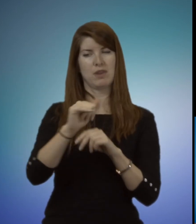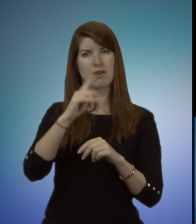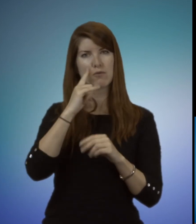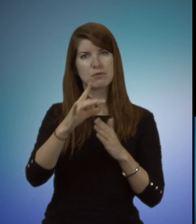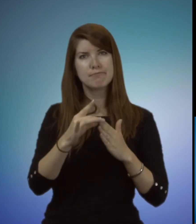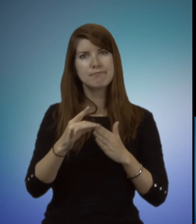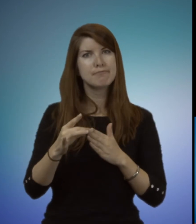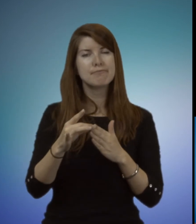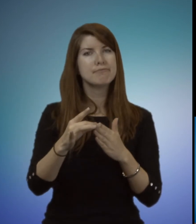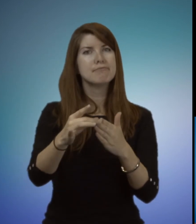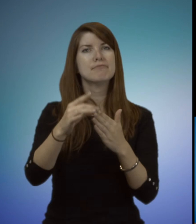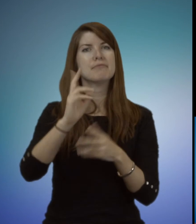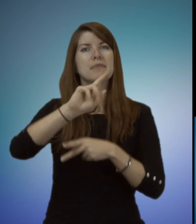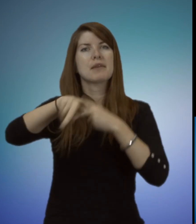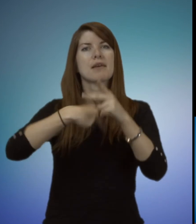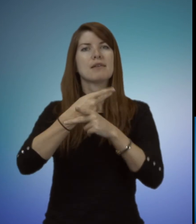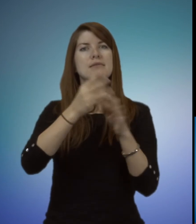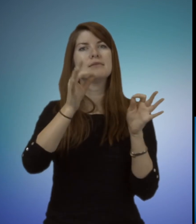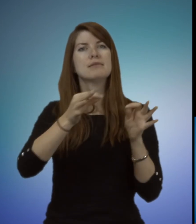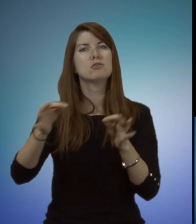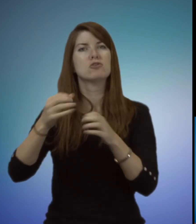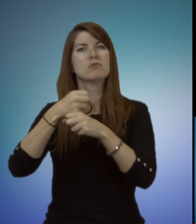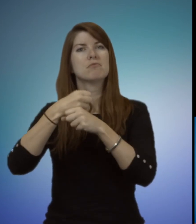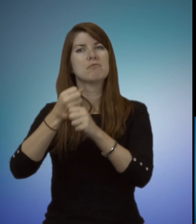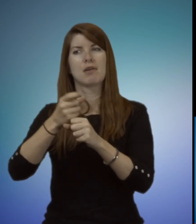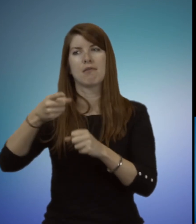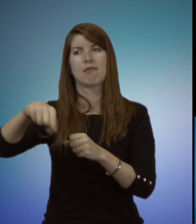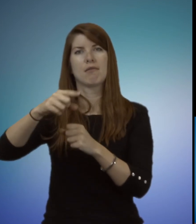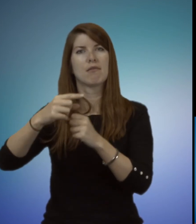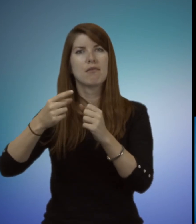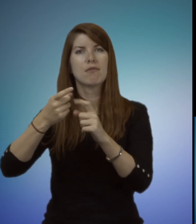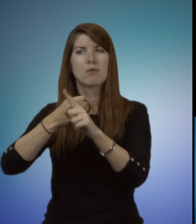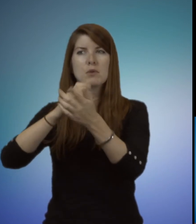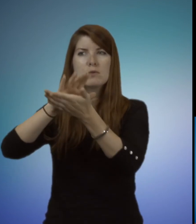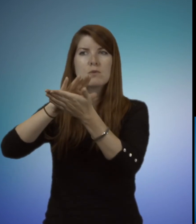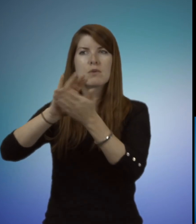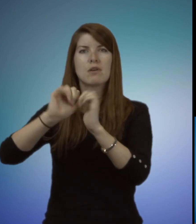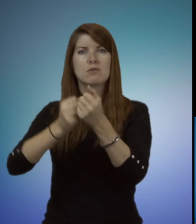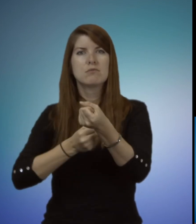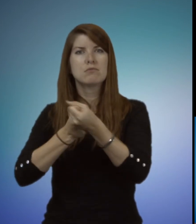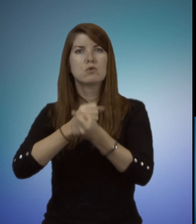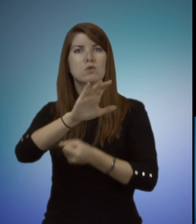como guía para saber qué tipo de decisiones podrá tomar la escuela para apoyar a su hijo, y